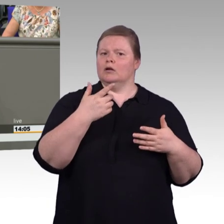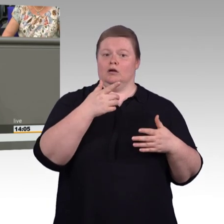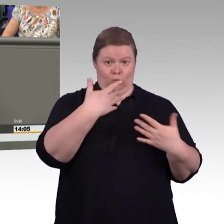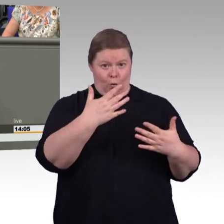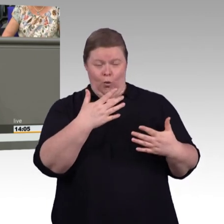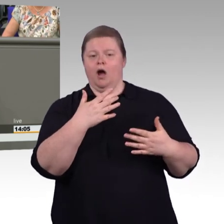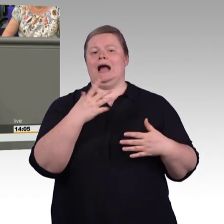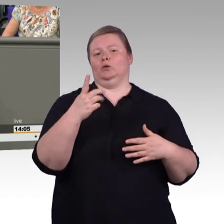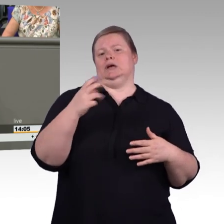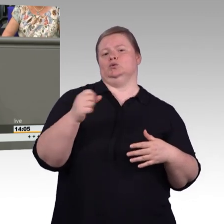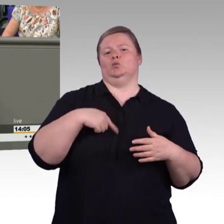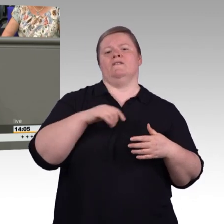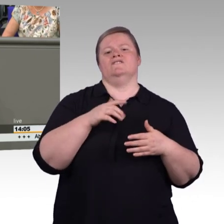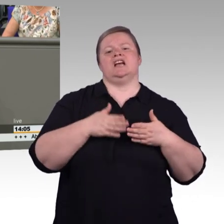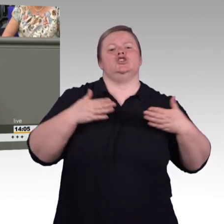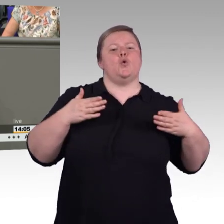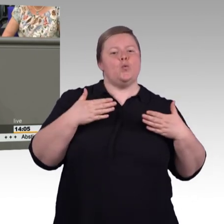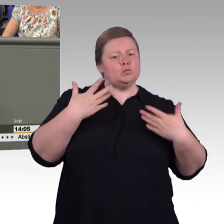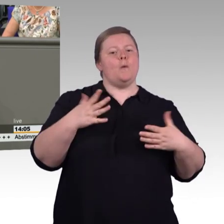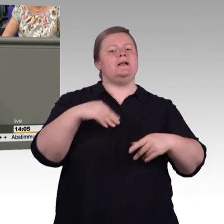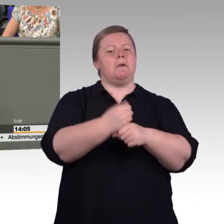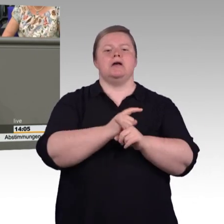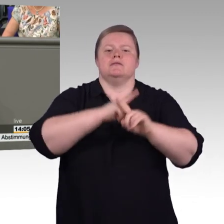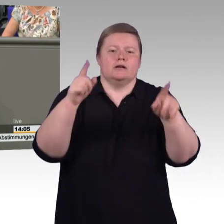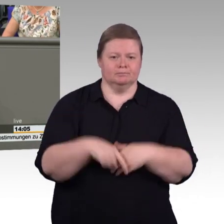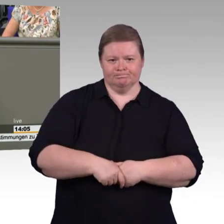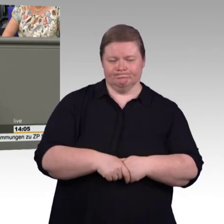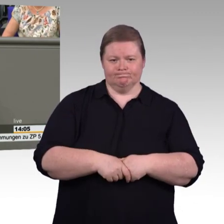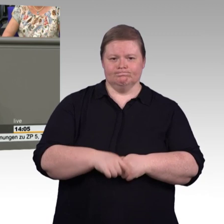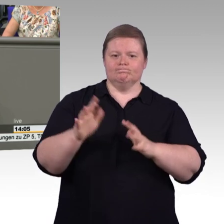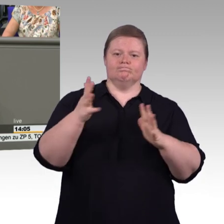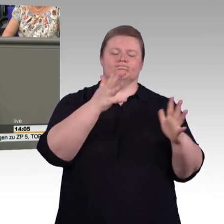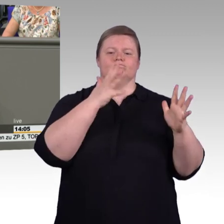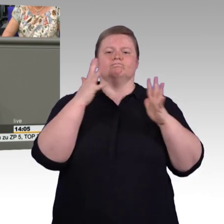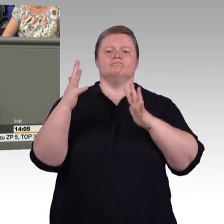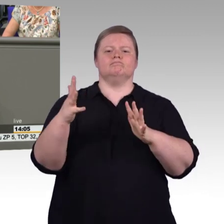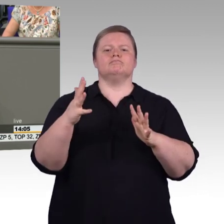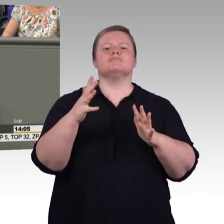Liebe Kolleginnen und Kollegen, was Sie dort formulieren mit einem Spezialgrundrecht in dem Absatz 4 a,